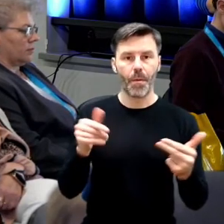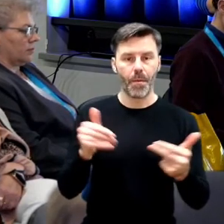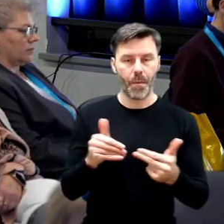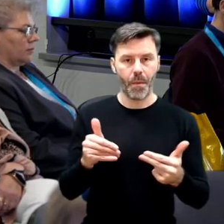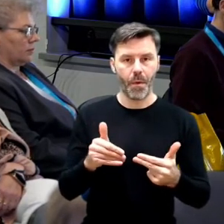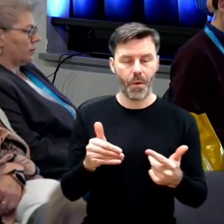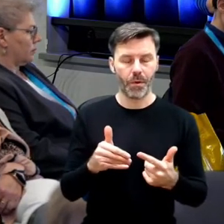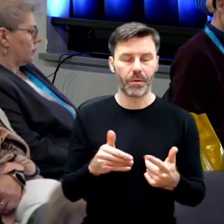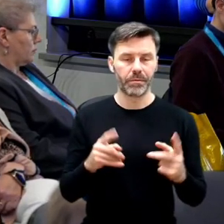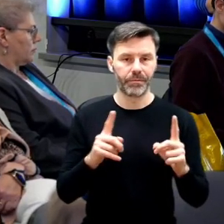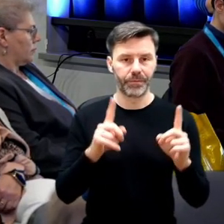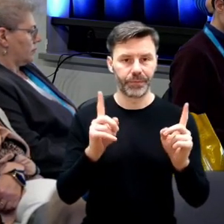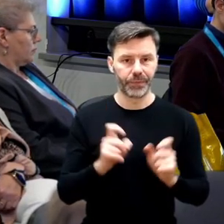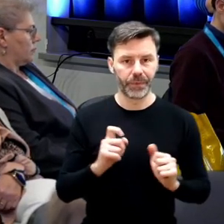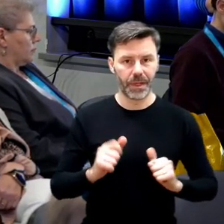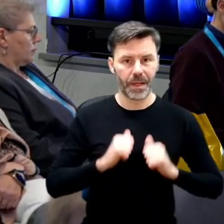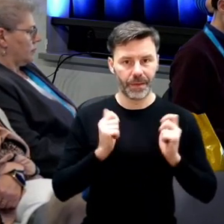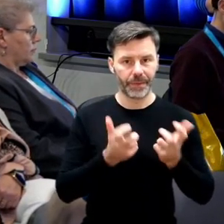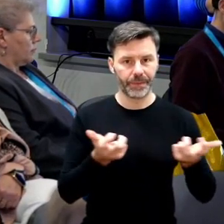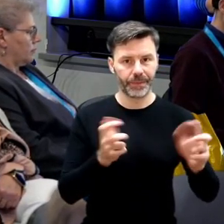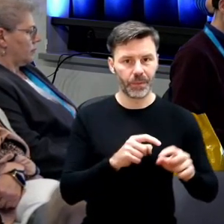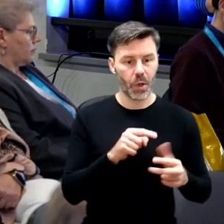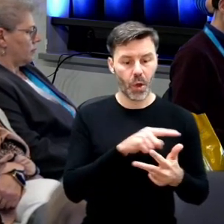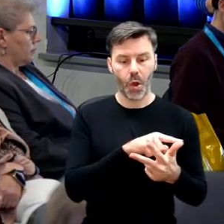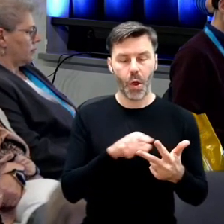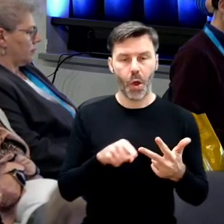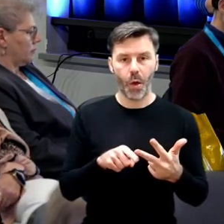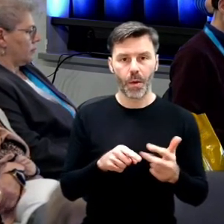żeby to w ogóle powstało, obawiają się kosztów z tym związanych